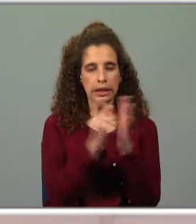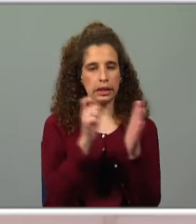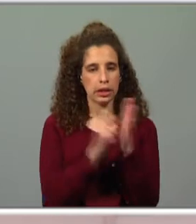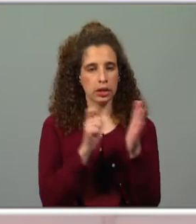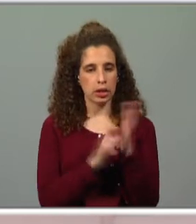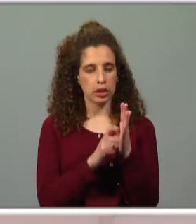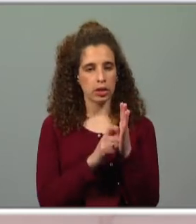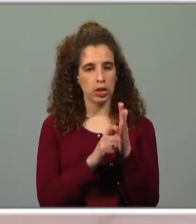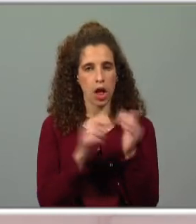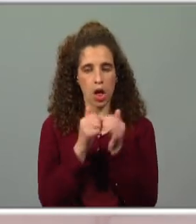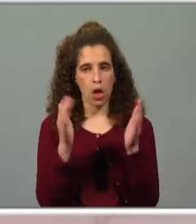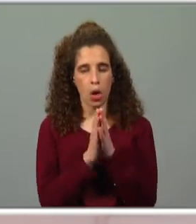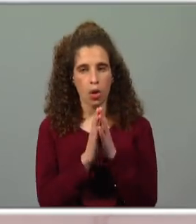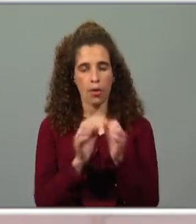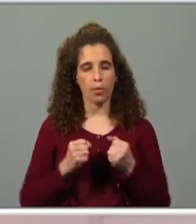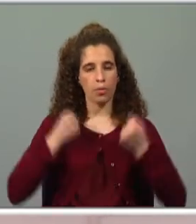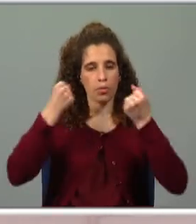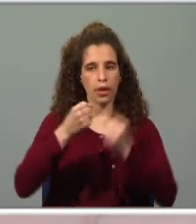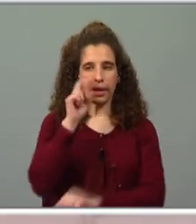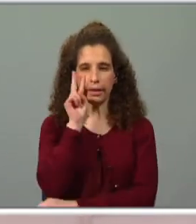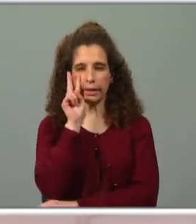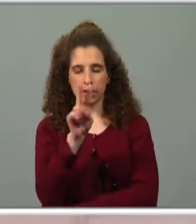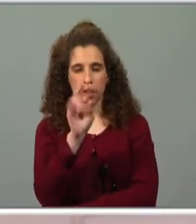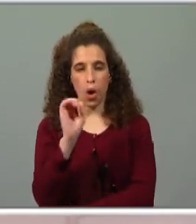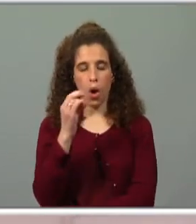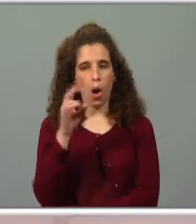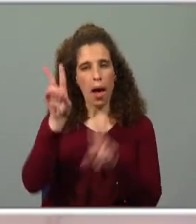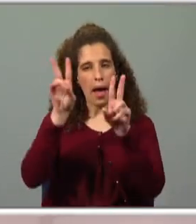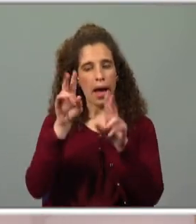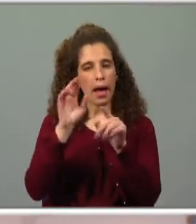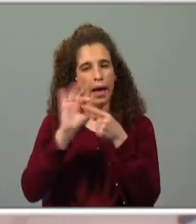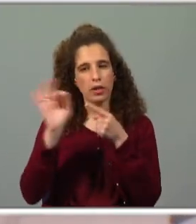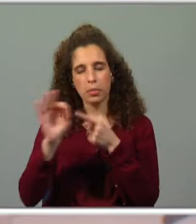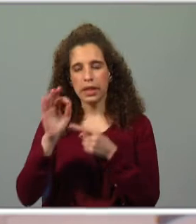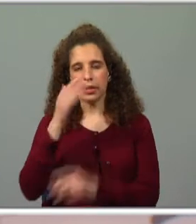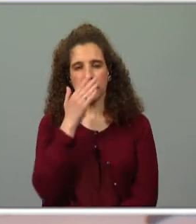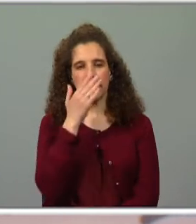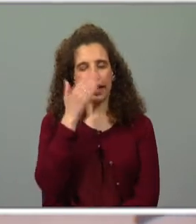daquilo que vamos conseguindo o observar o Os Pretos que vos pareçam mais 我們能夠觀察到的o 在你看來最多的黑人